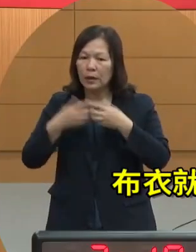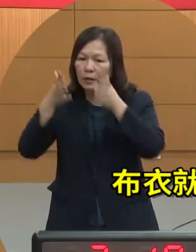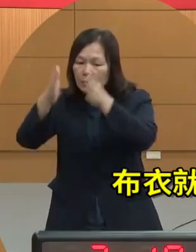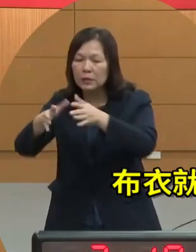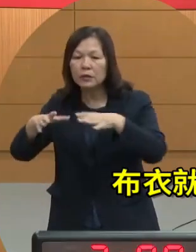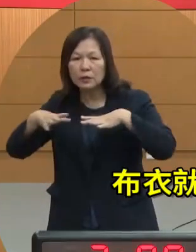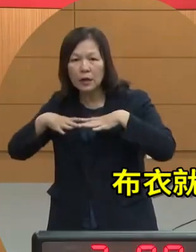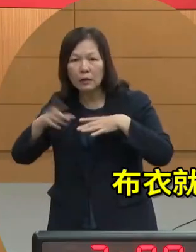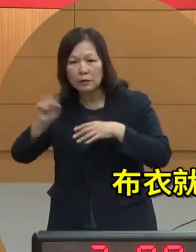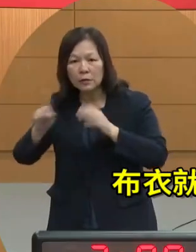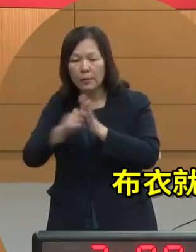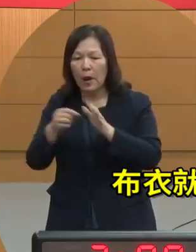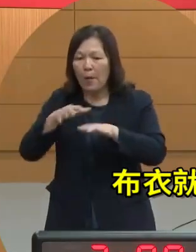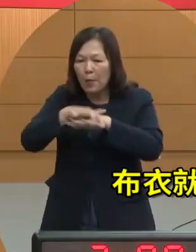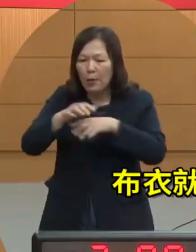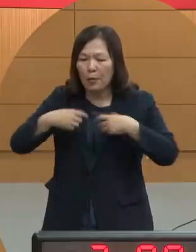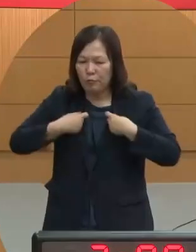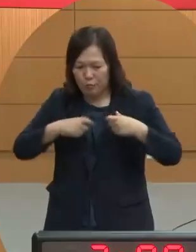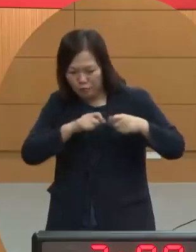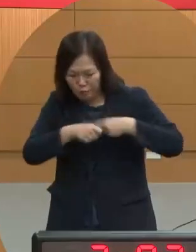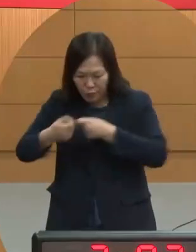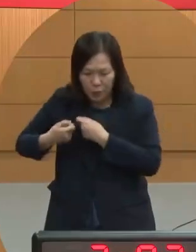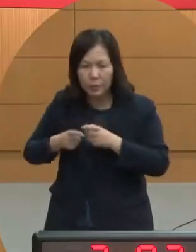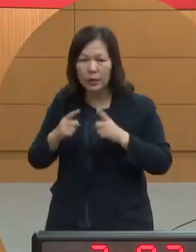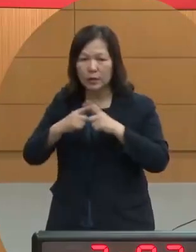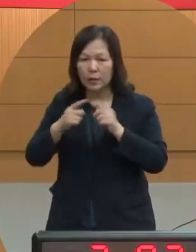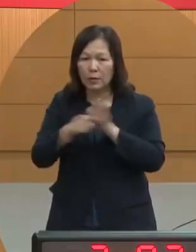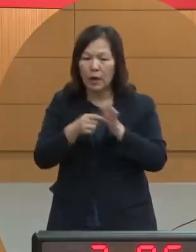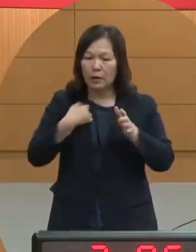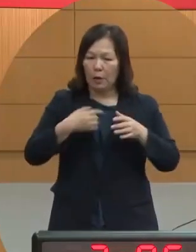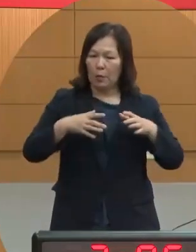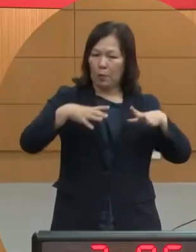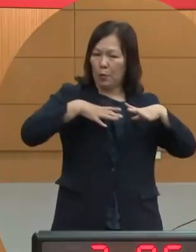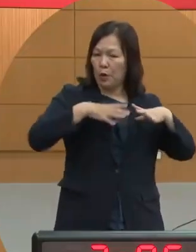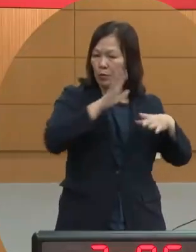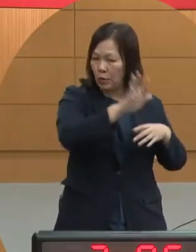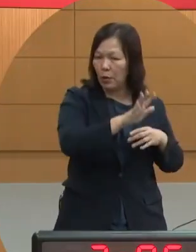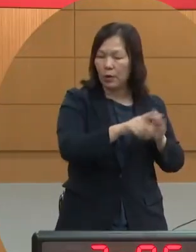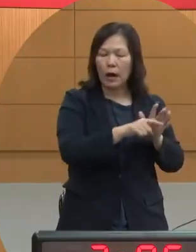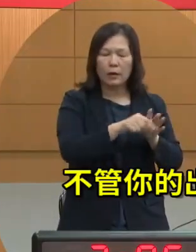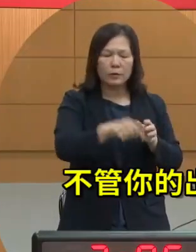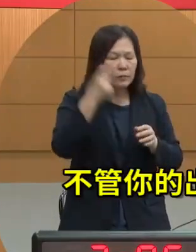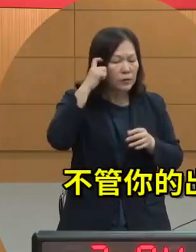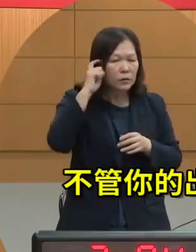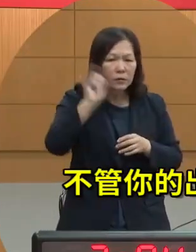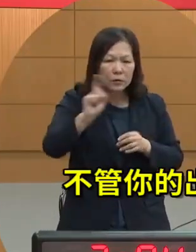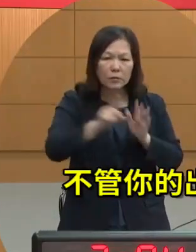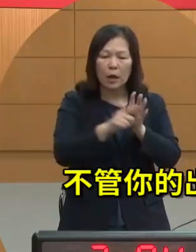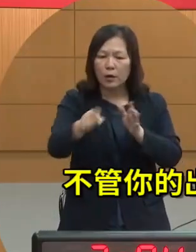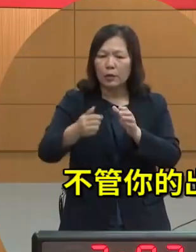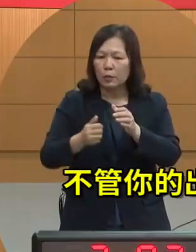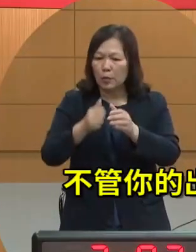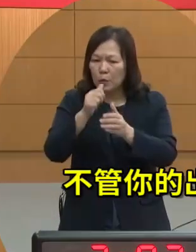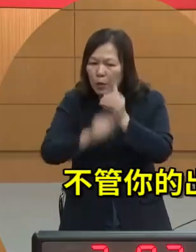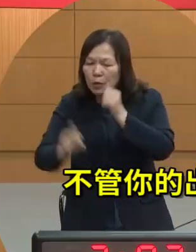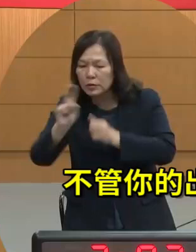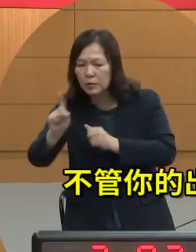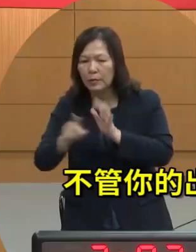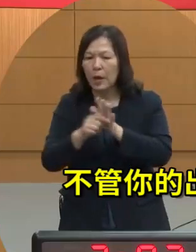布衣就是穿著那種很破衣服的人 卿相是宰相 他的意思是 不管你的出身是什麼 不管你的父母是誰